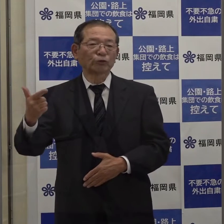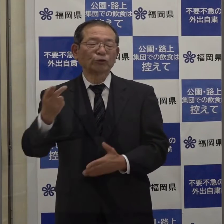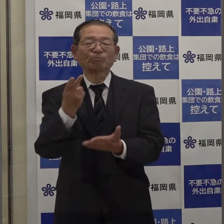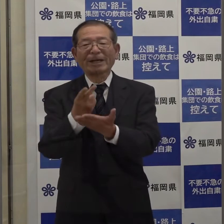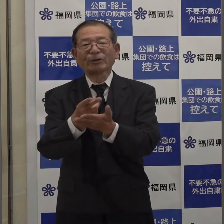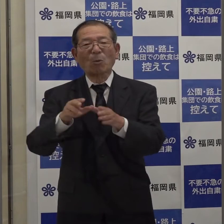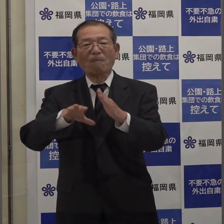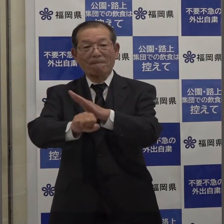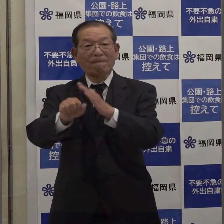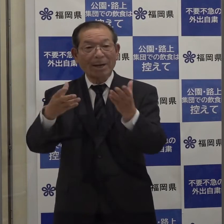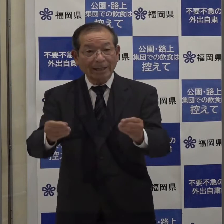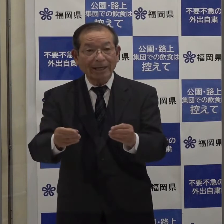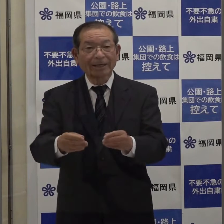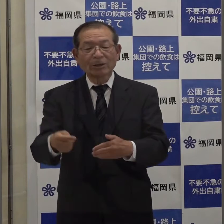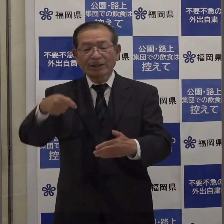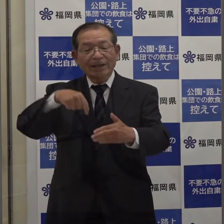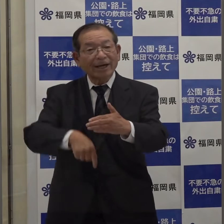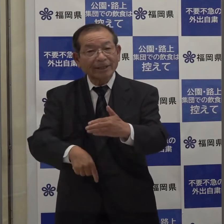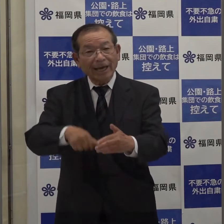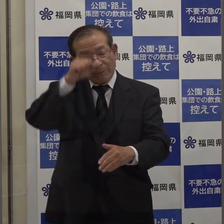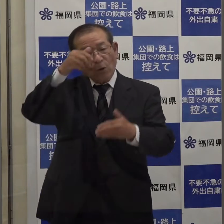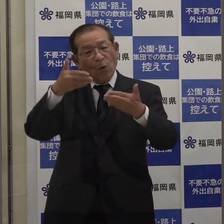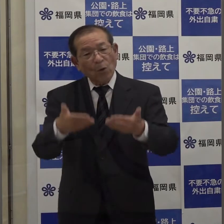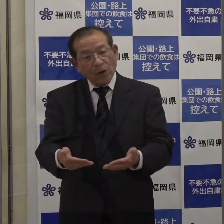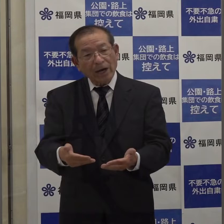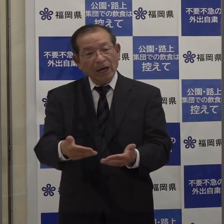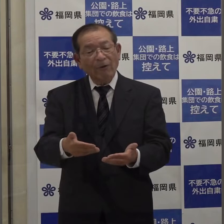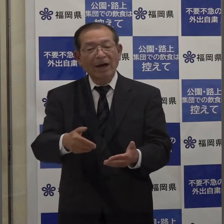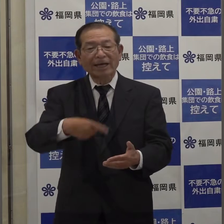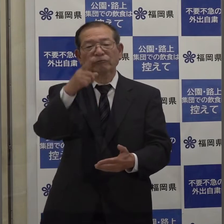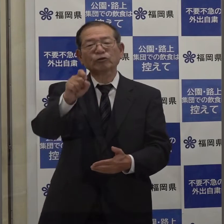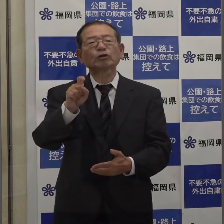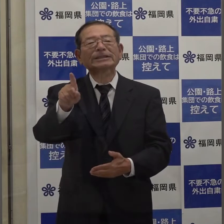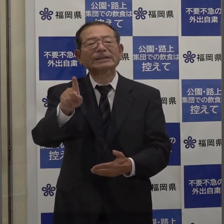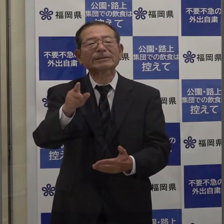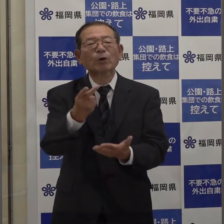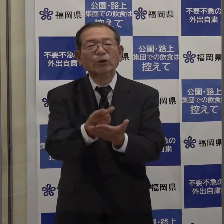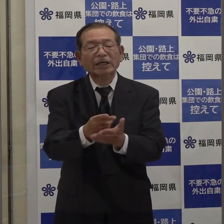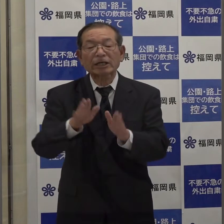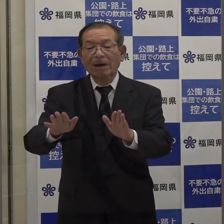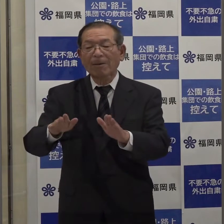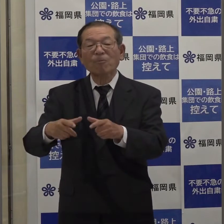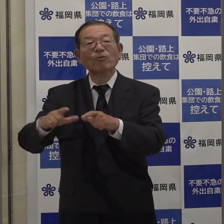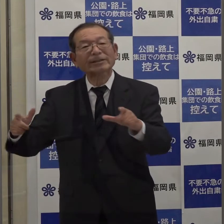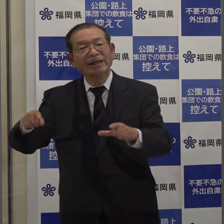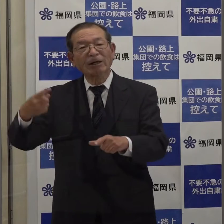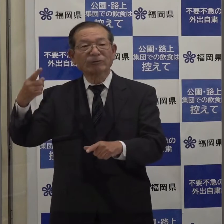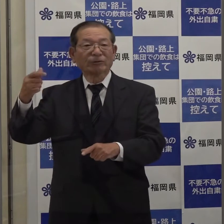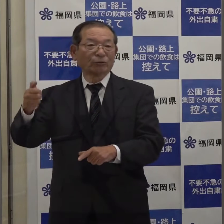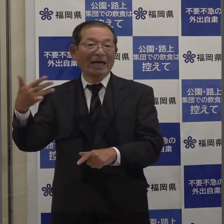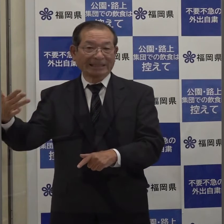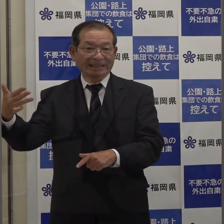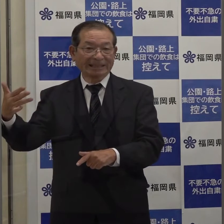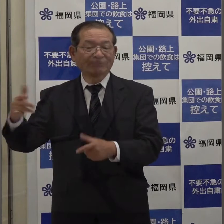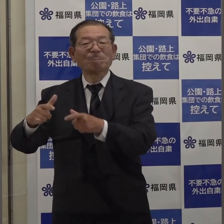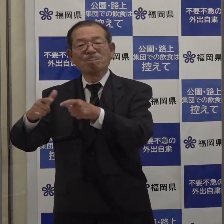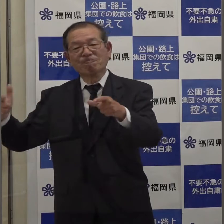このうち 重症病床は１１１床を１５８床に増床しています